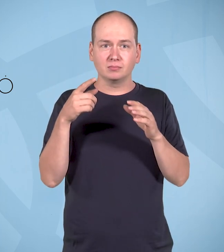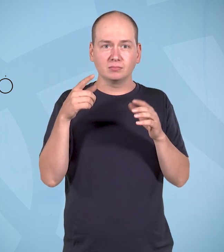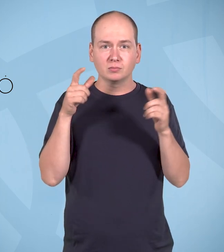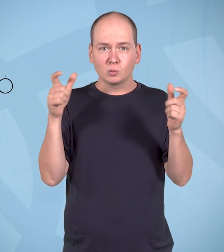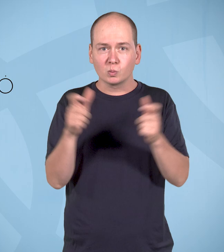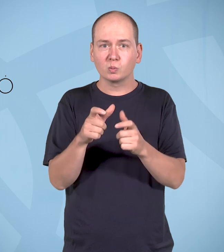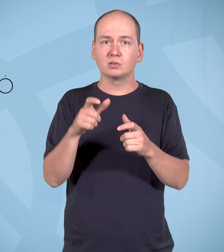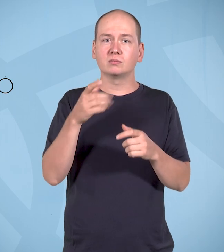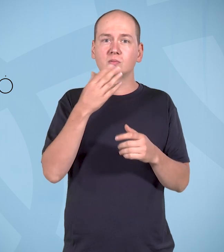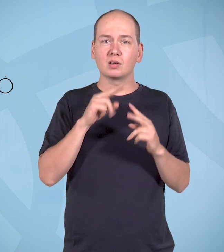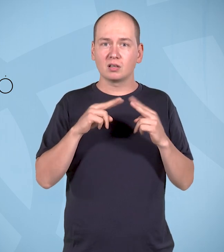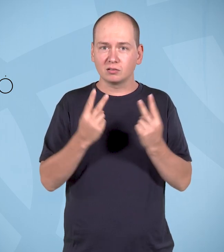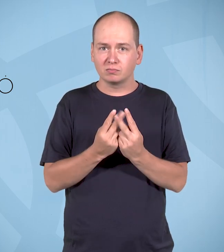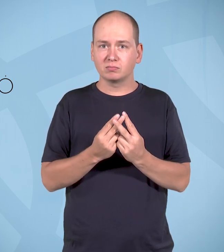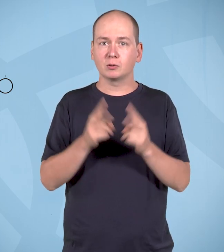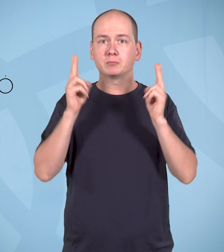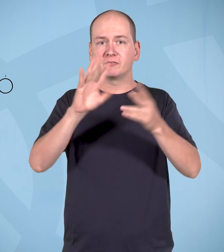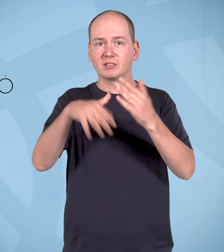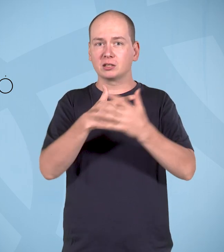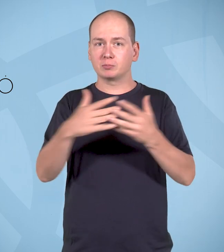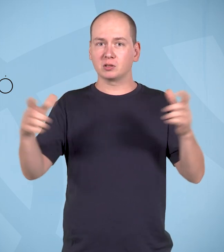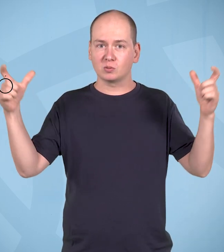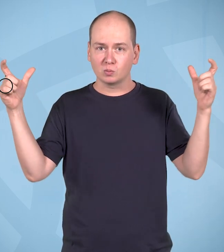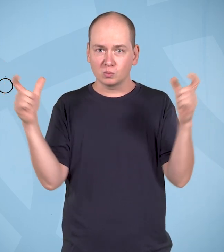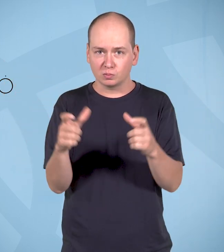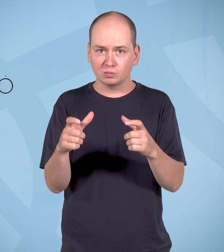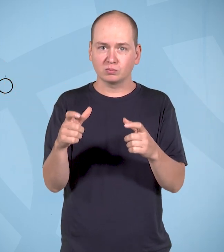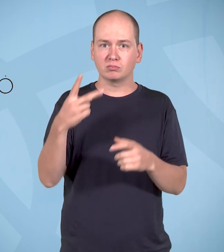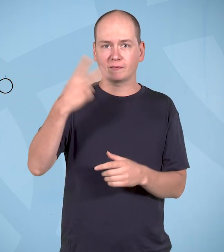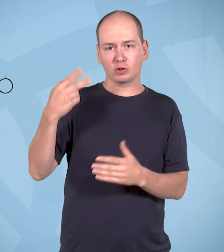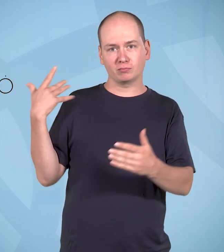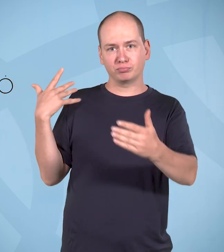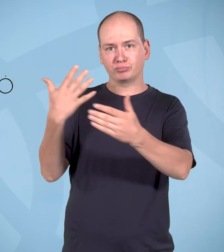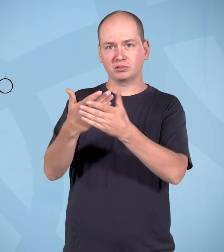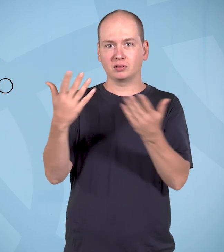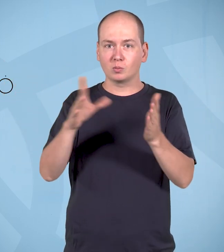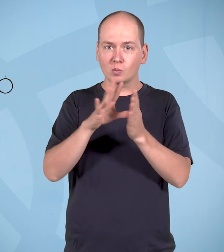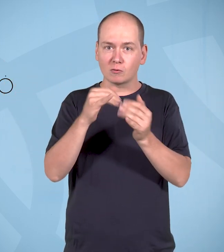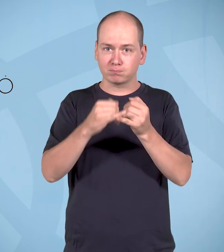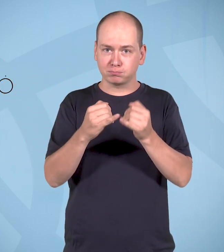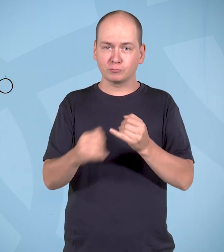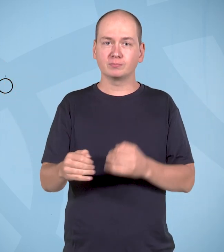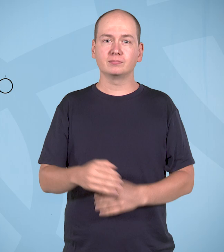kuten yhdistyksessä tai nuortenkerhossa toimimisella ajalla 1.10.2022-30.9.2023.